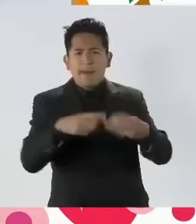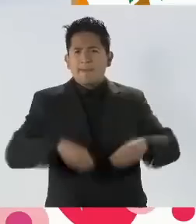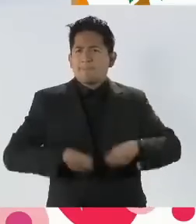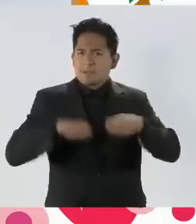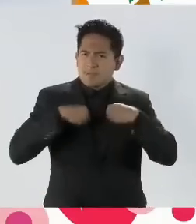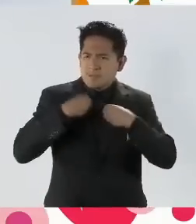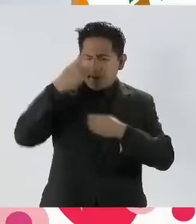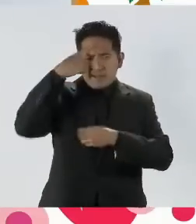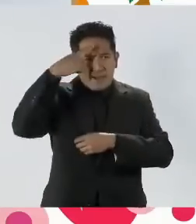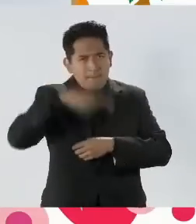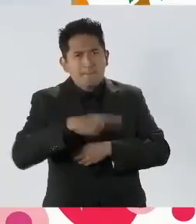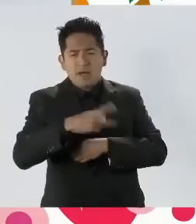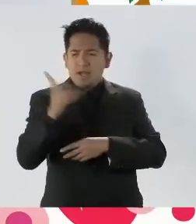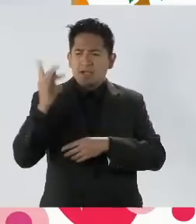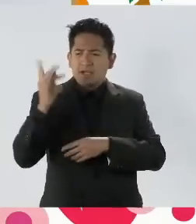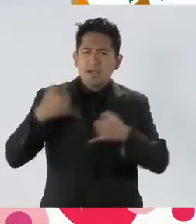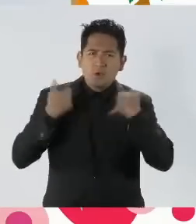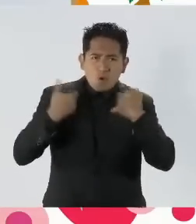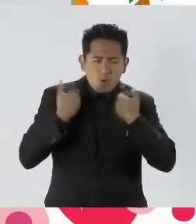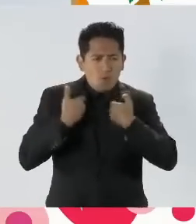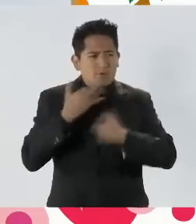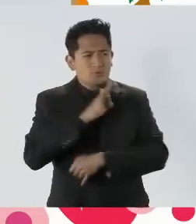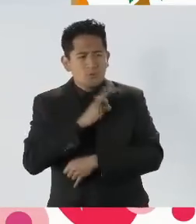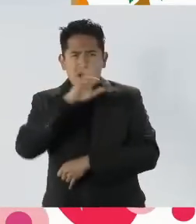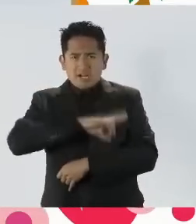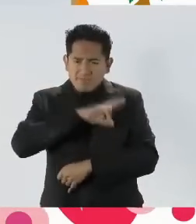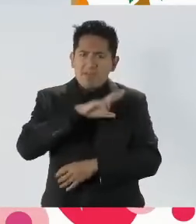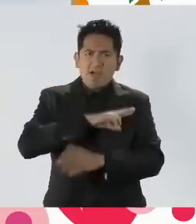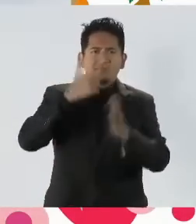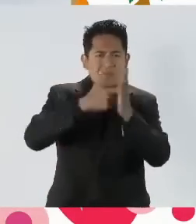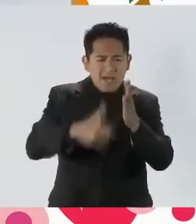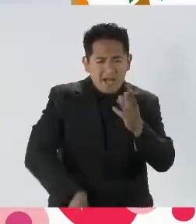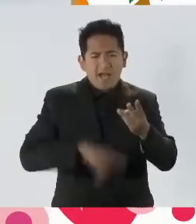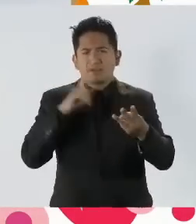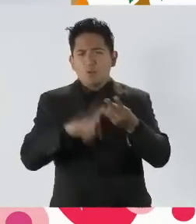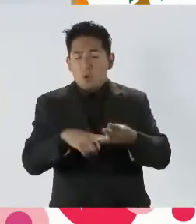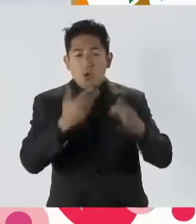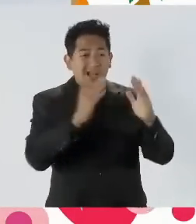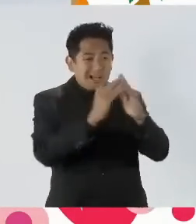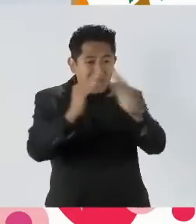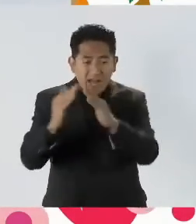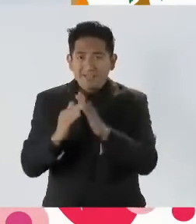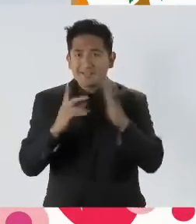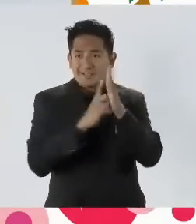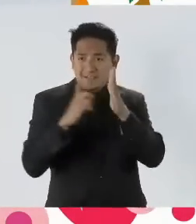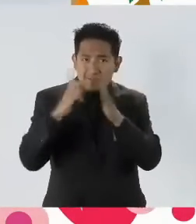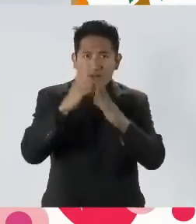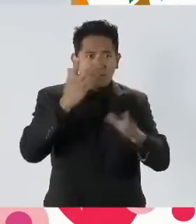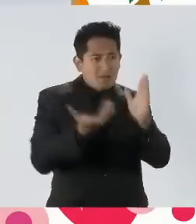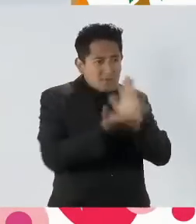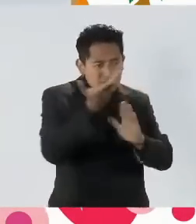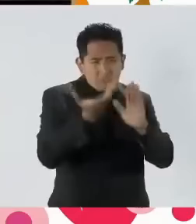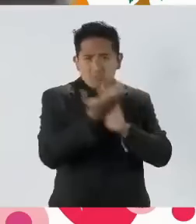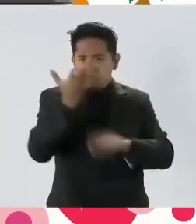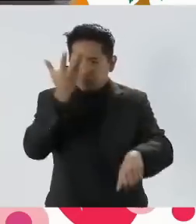de vivienda en riesgo conento de vivienda construiremos vivienda accesible asequible